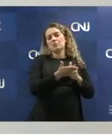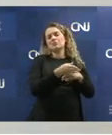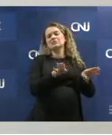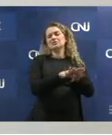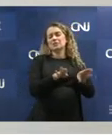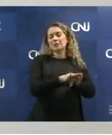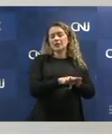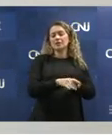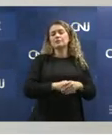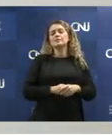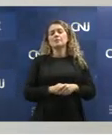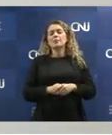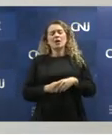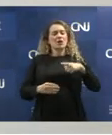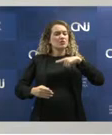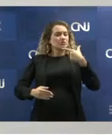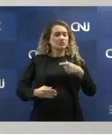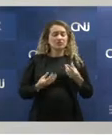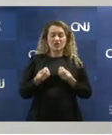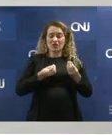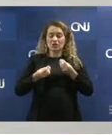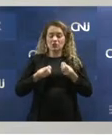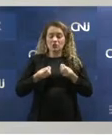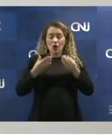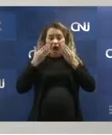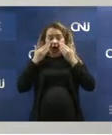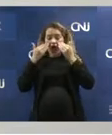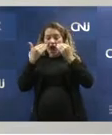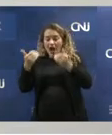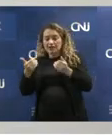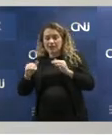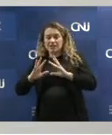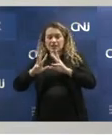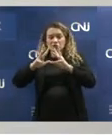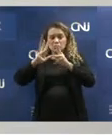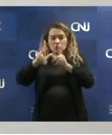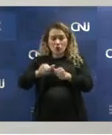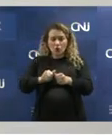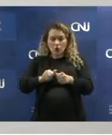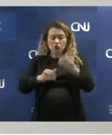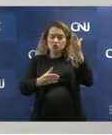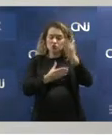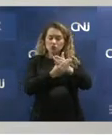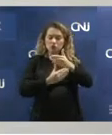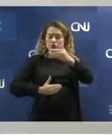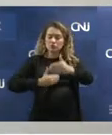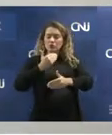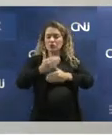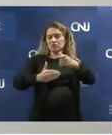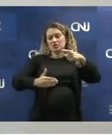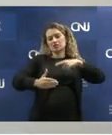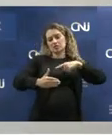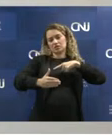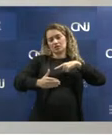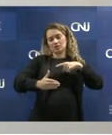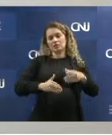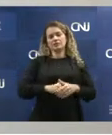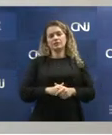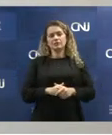e sem qualquer condição de atender a contento todo todos os processos, toda sendo processual que essa vai de excelência.